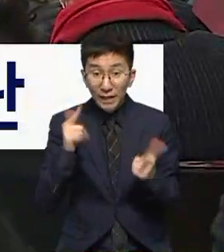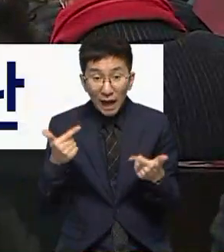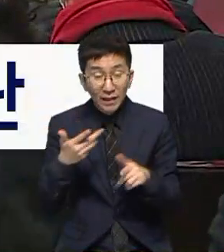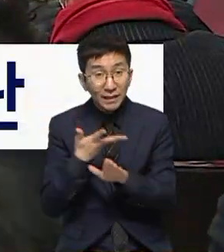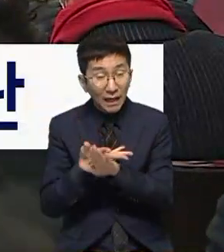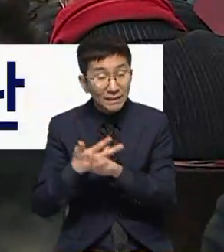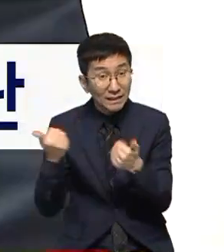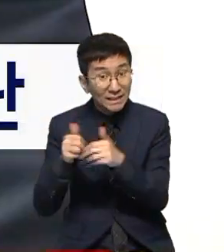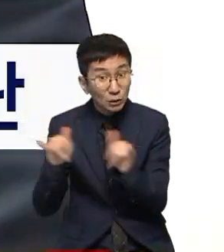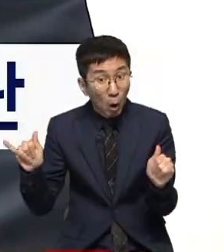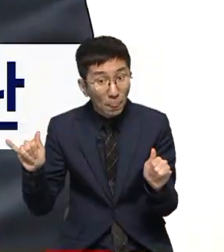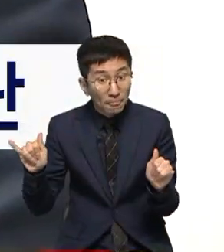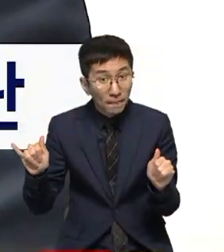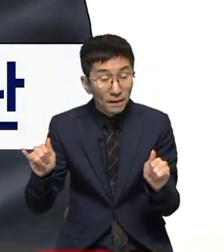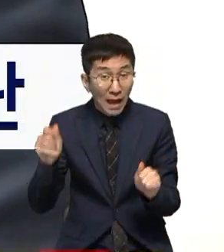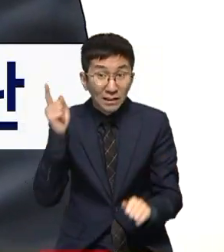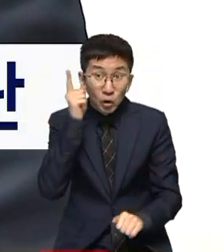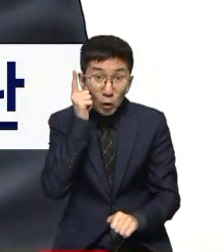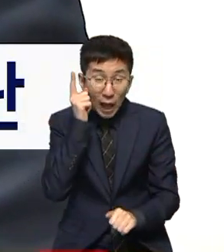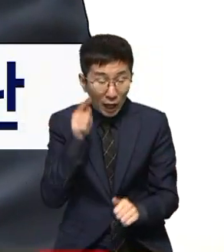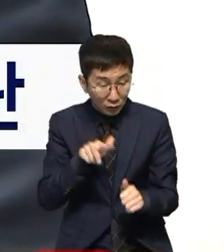통신자료를 조회한 데 대해 원색적 비난을